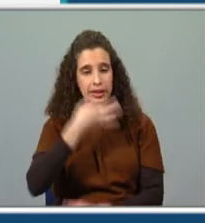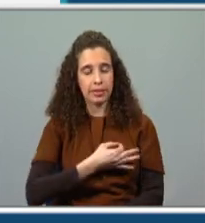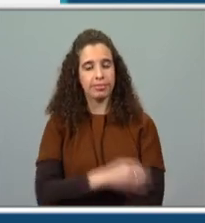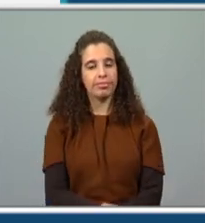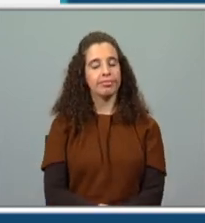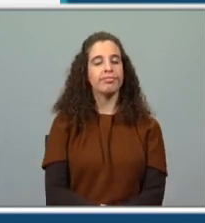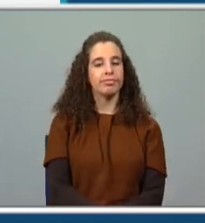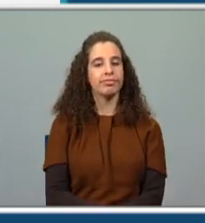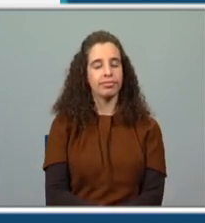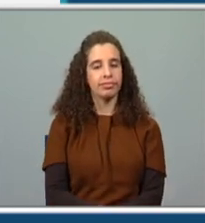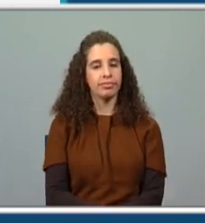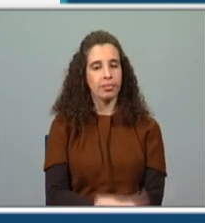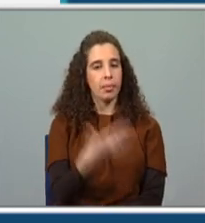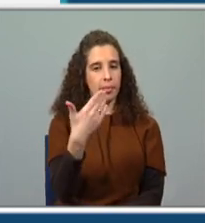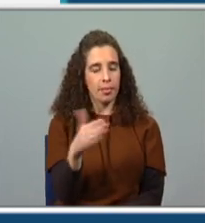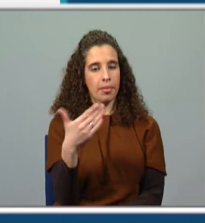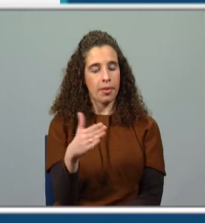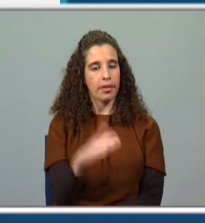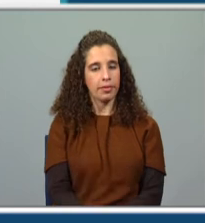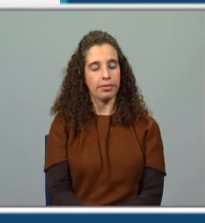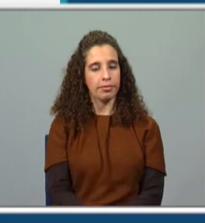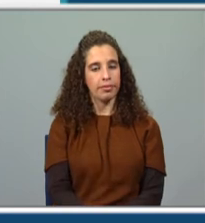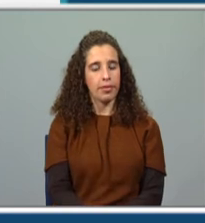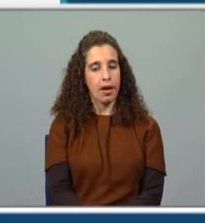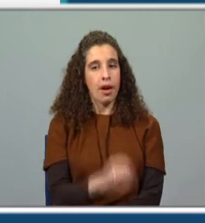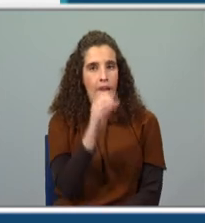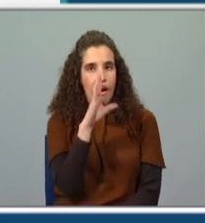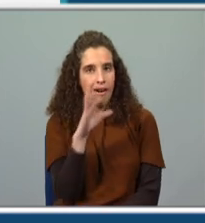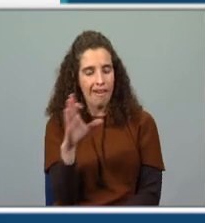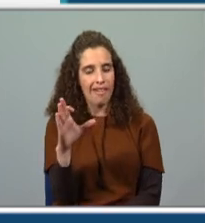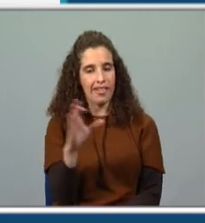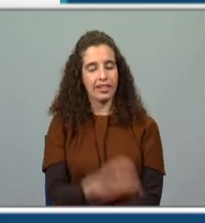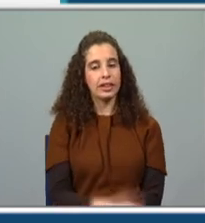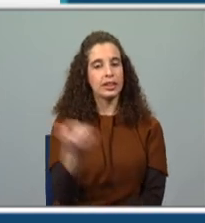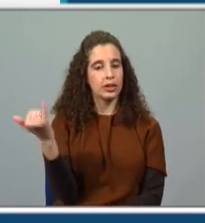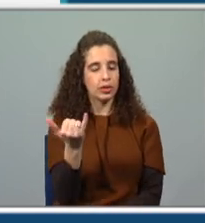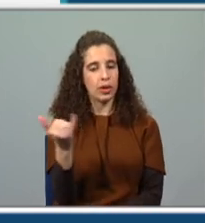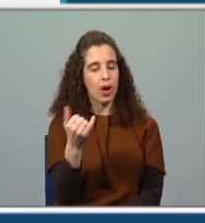oravamos primeira expressão e a segunda 我們祈禱的第一個表達第二個